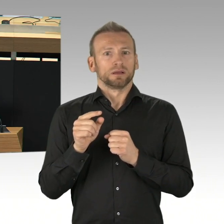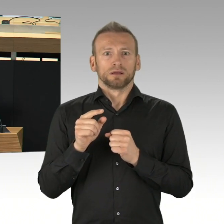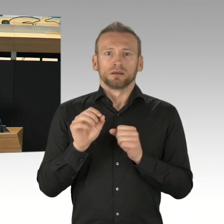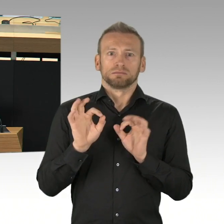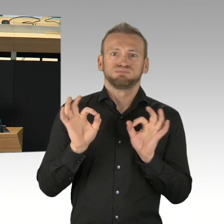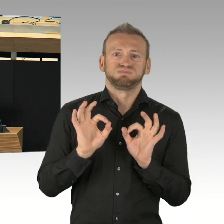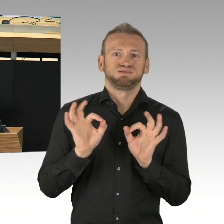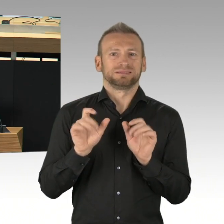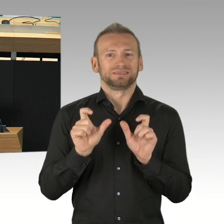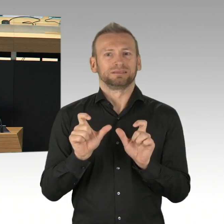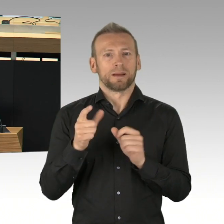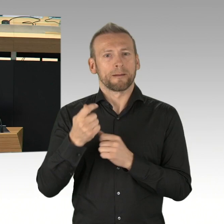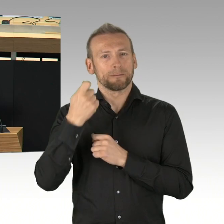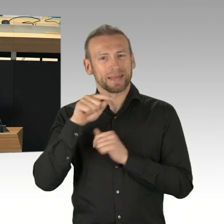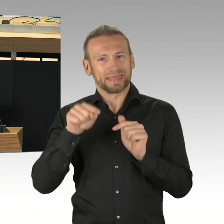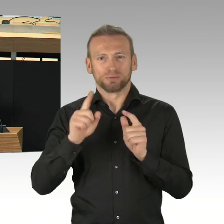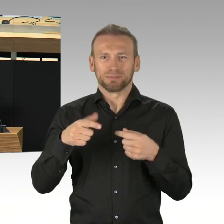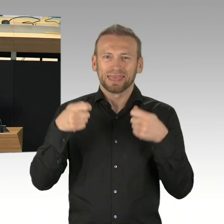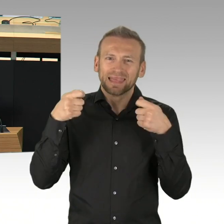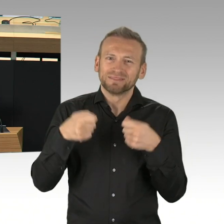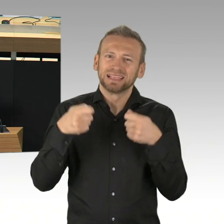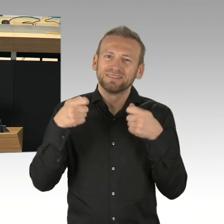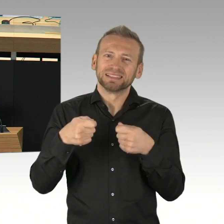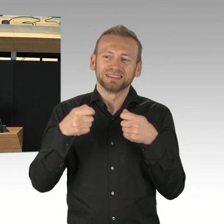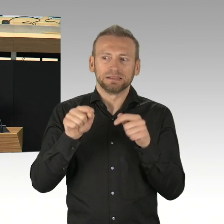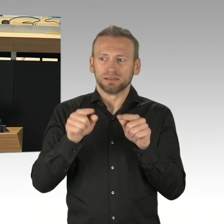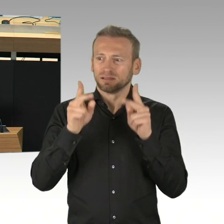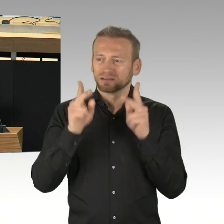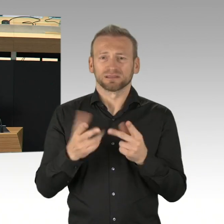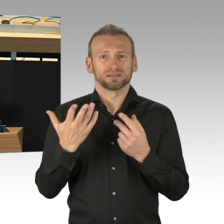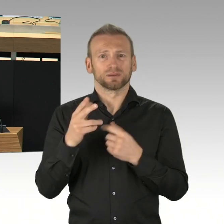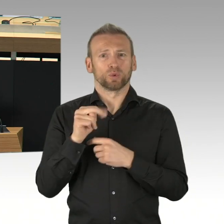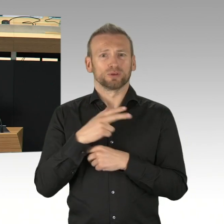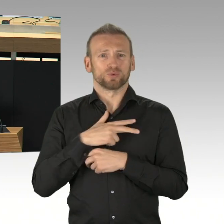die sind mobil und unabhängig, aber die Berliner, die Menschen, die Ihnen anvertraut sind,